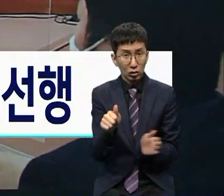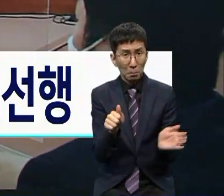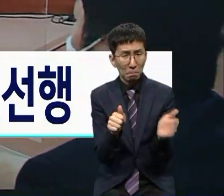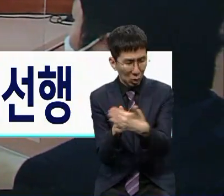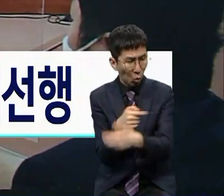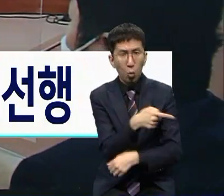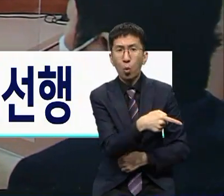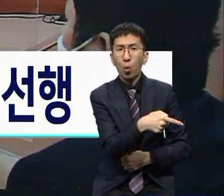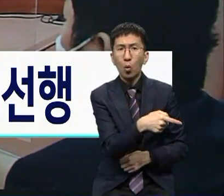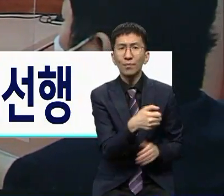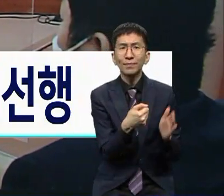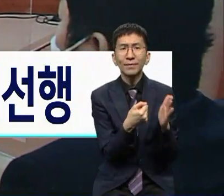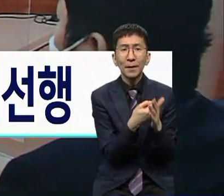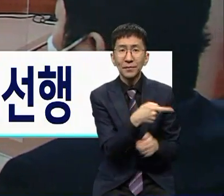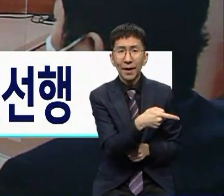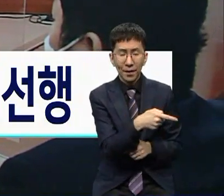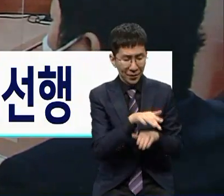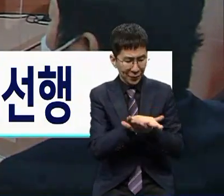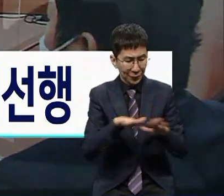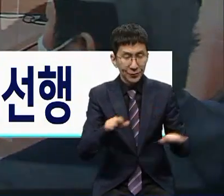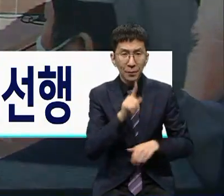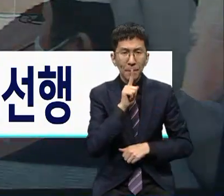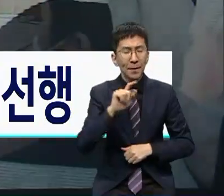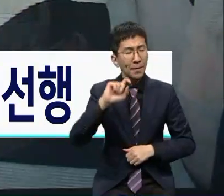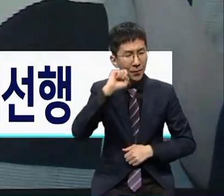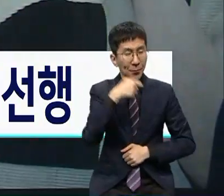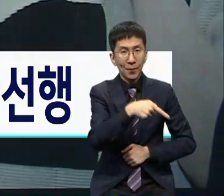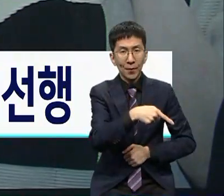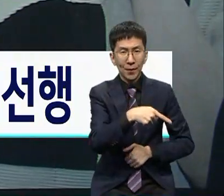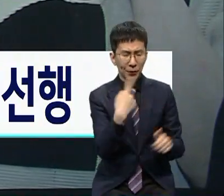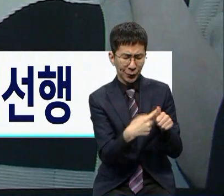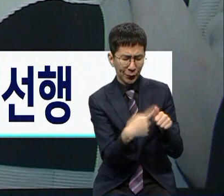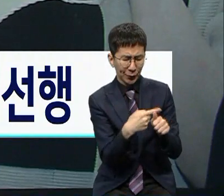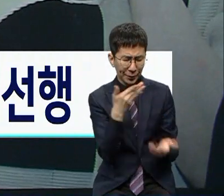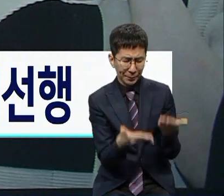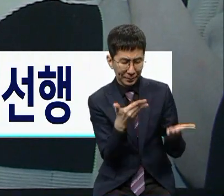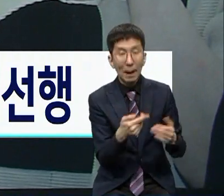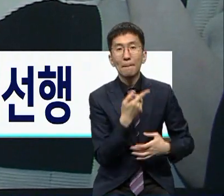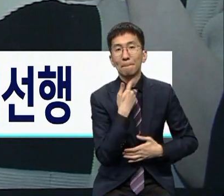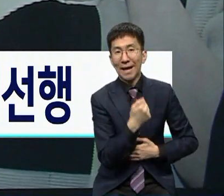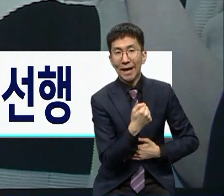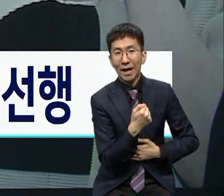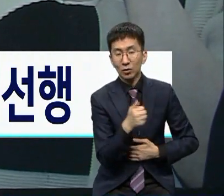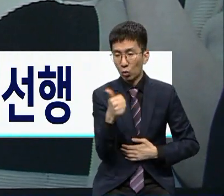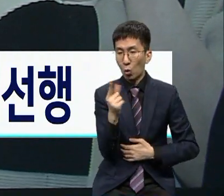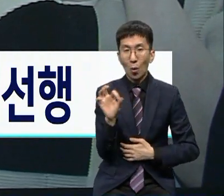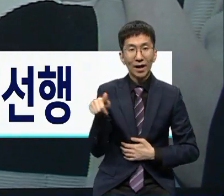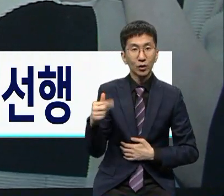자격이 없다 같은 비판이 쏟아졌습니다. 이와 함께 황교안 전 대표와 국민의힘